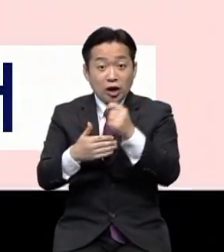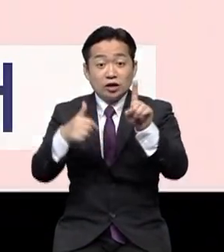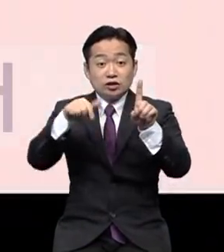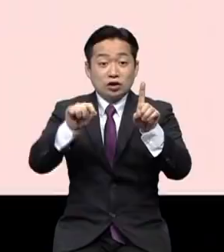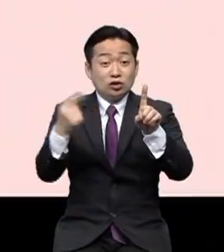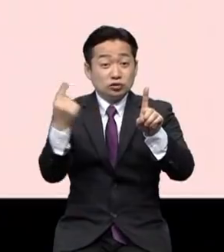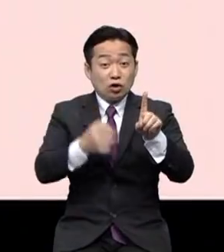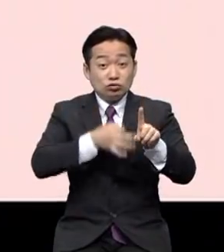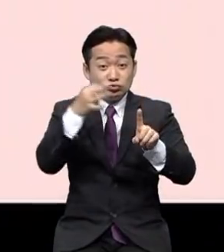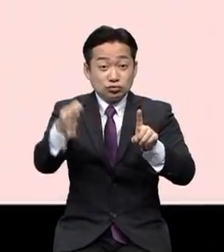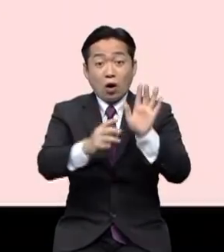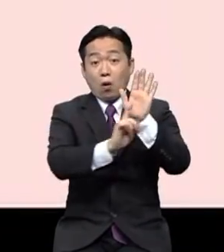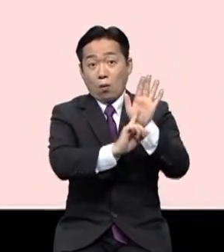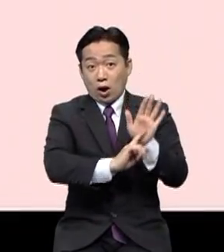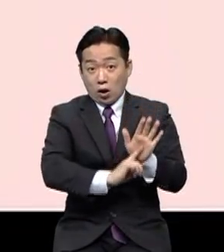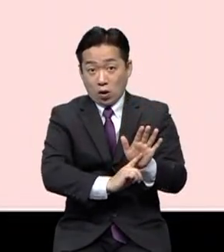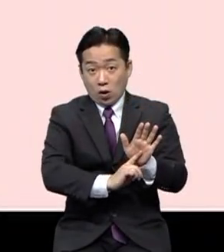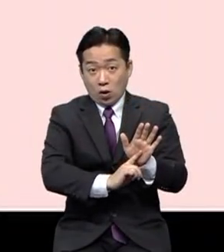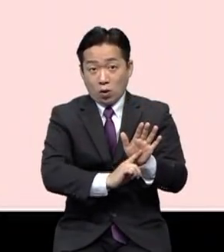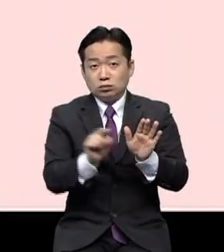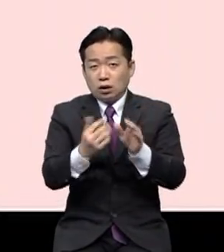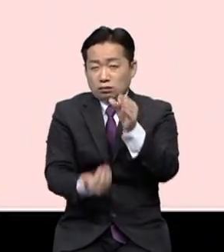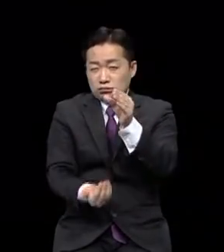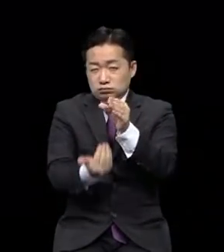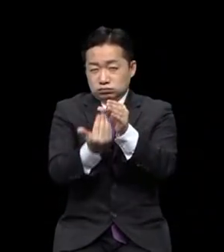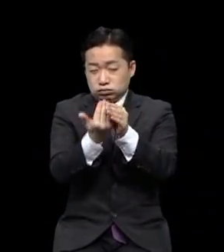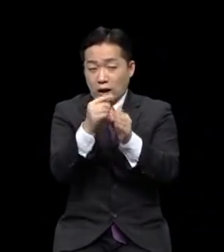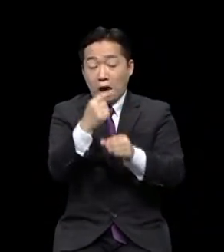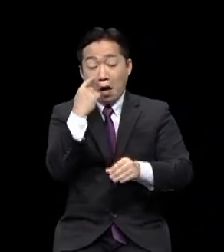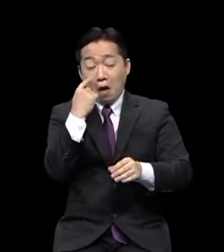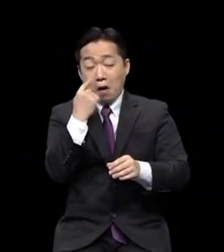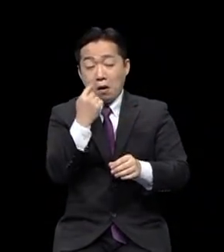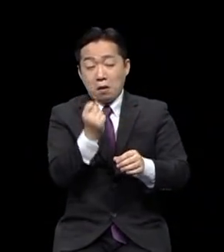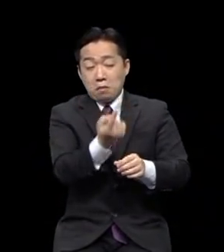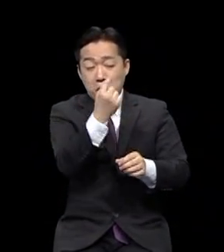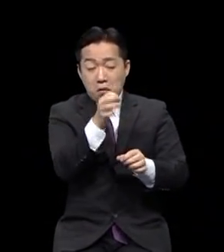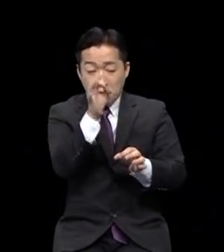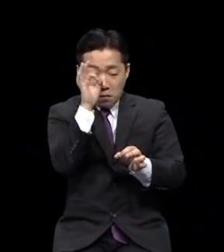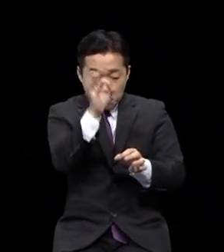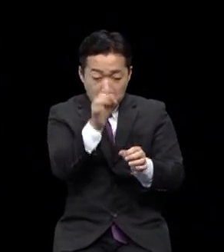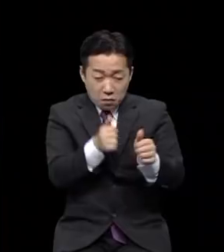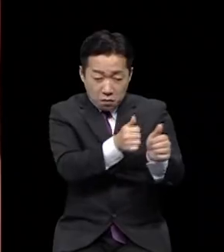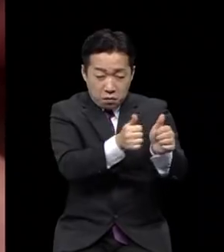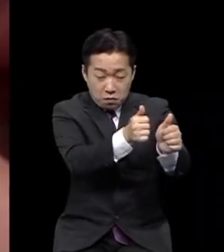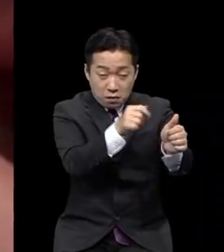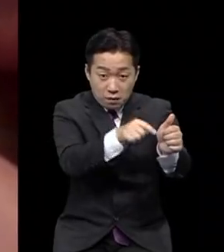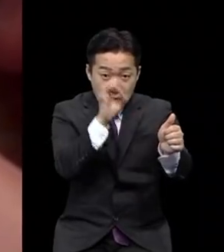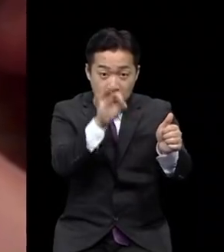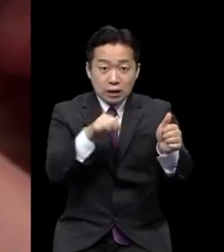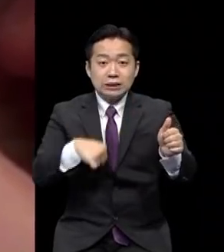준다는 광고글을 역추적해봤습니다. 다름 아닌 청원글을 올린 사람이 자기 돈으로 이런 일을 꾸민 겁니다.